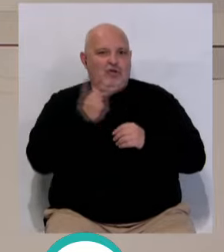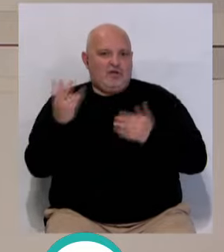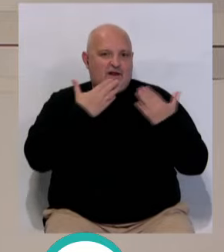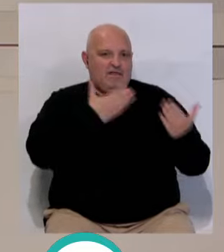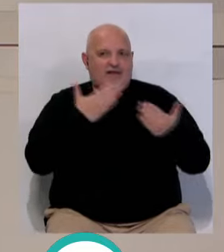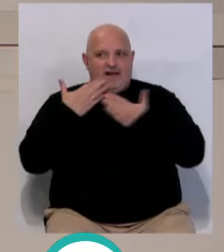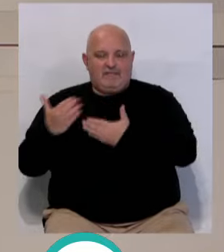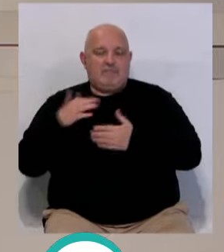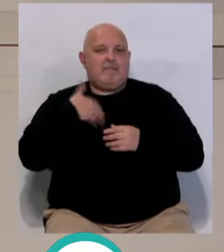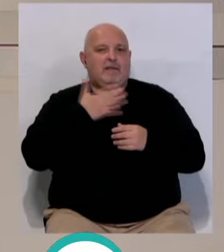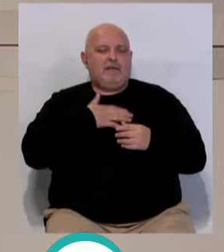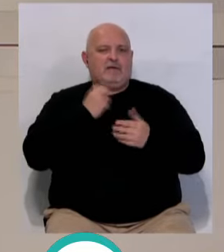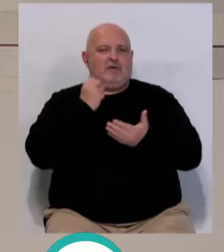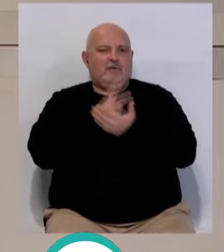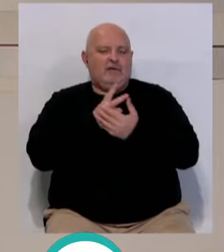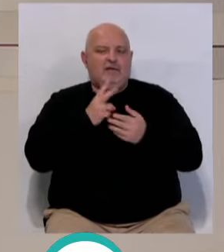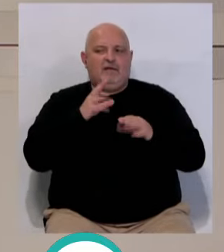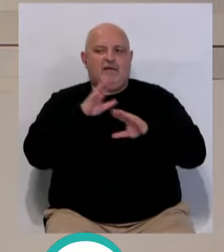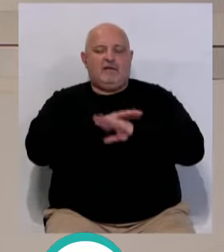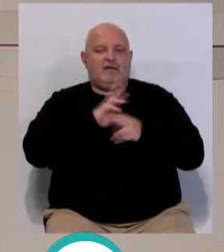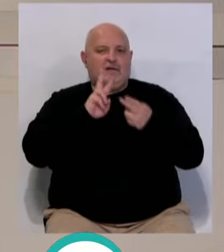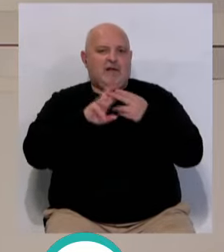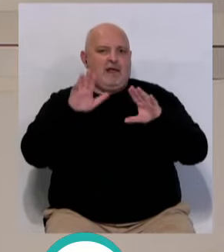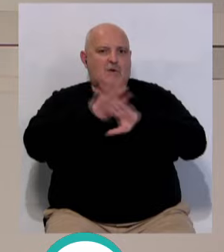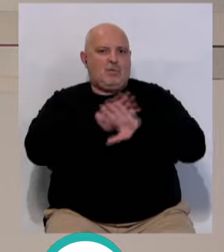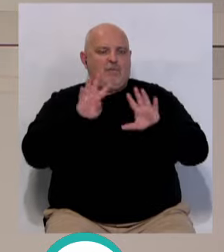acompañado mañana Seguiremos hablando también de la última hora del rival del Atlético de Madrid